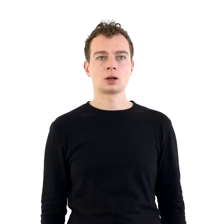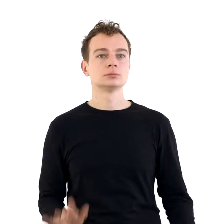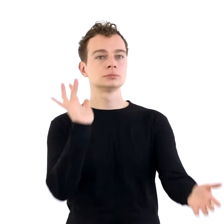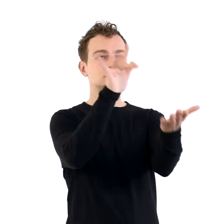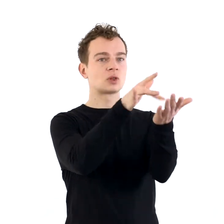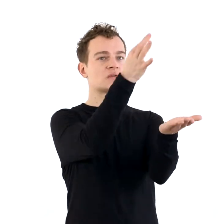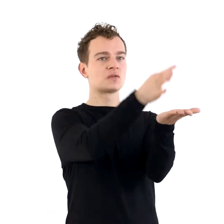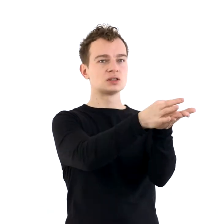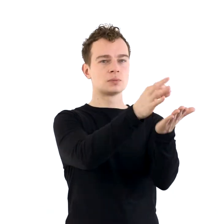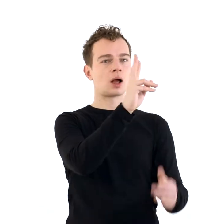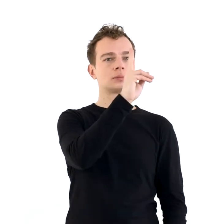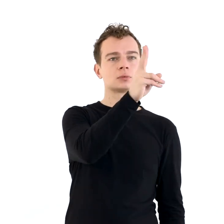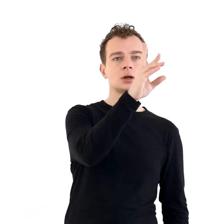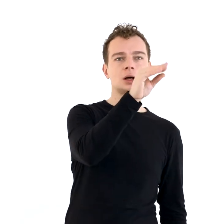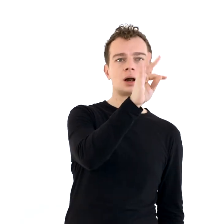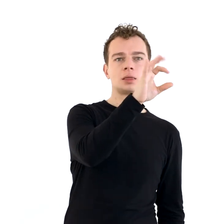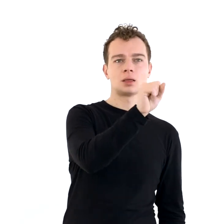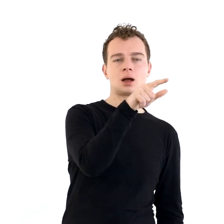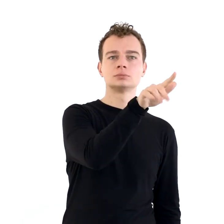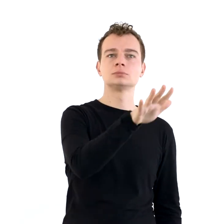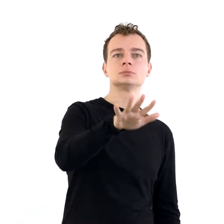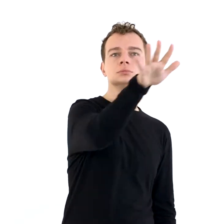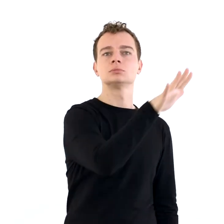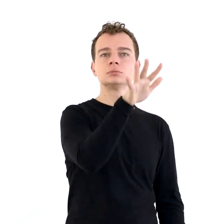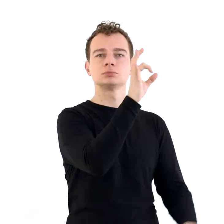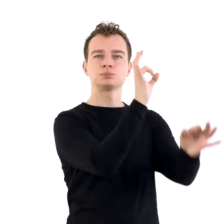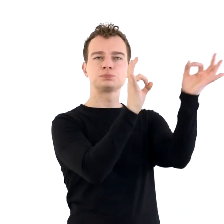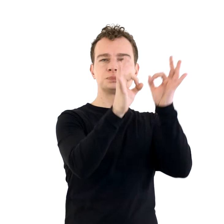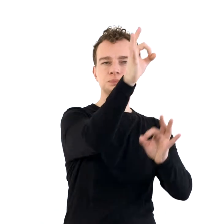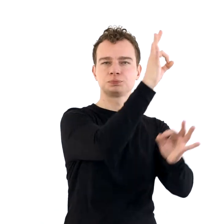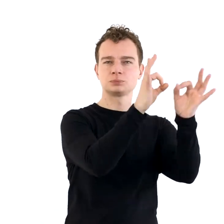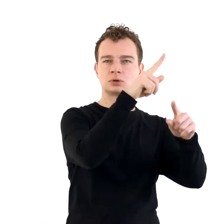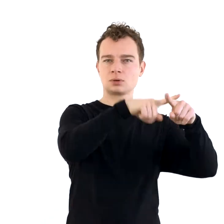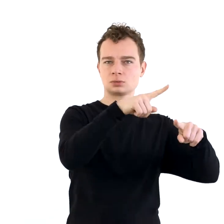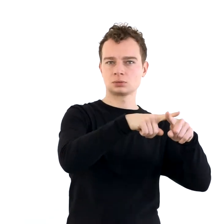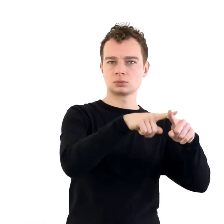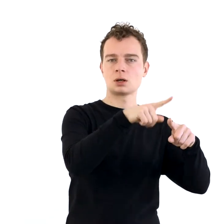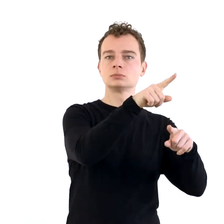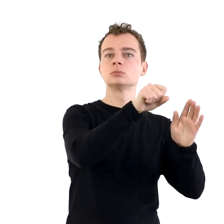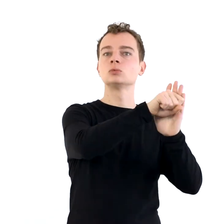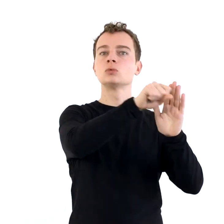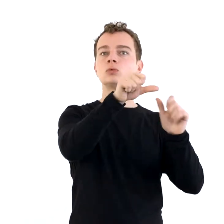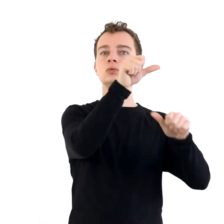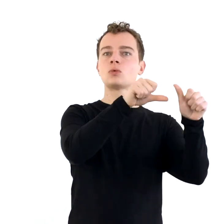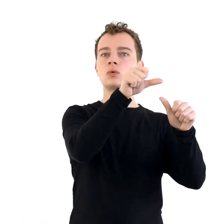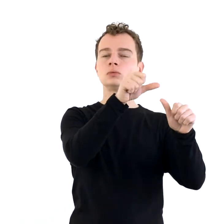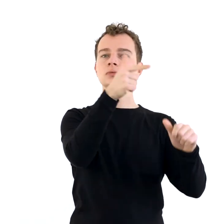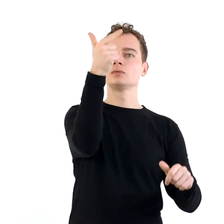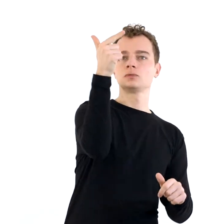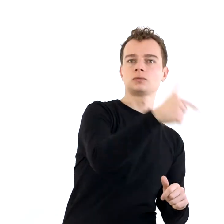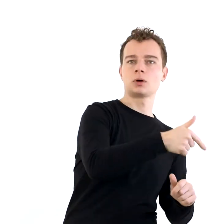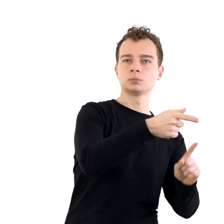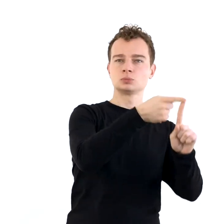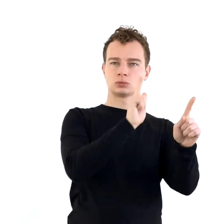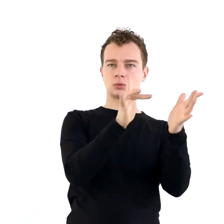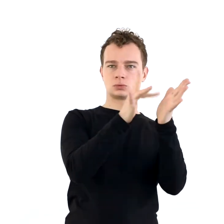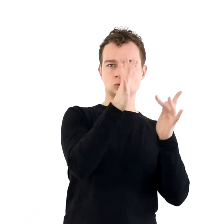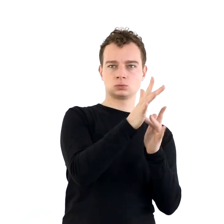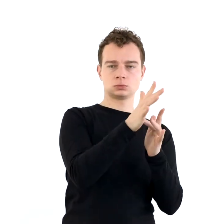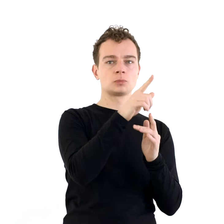Silnie rozwijająca się kultura na Krecie (archipelag wysp greckich) od 2000 p.n.e